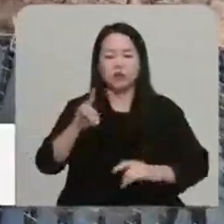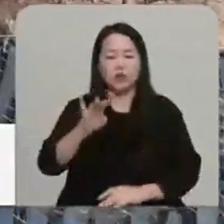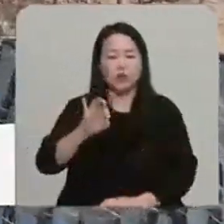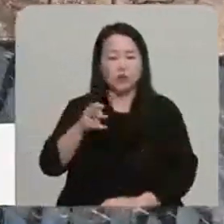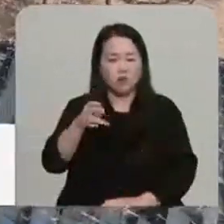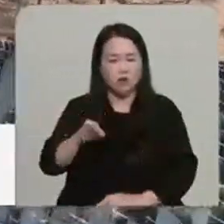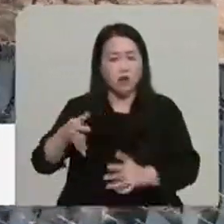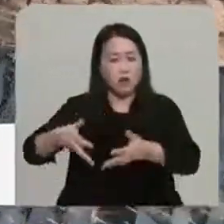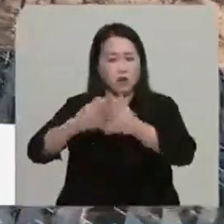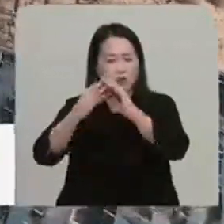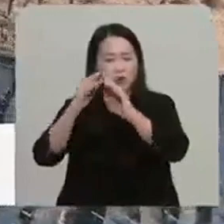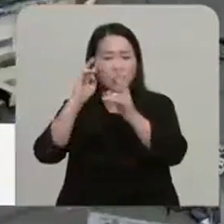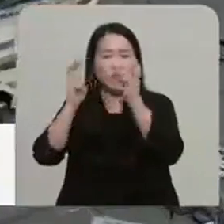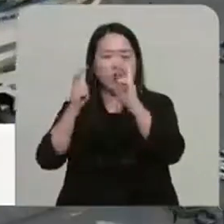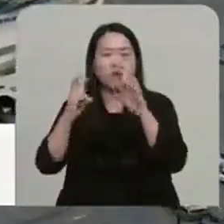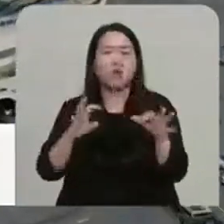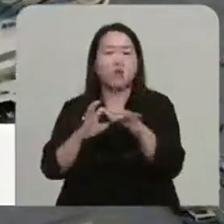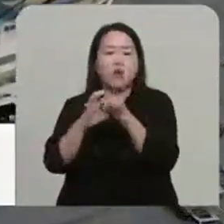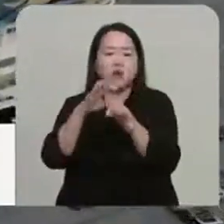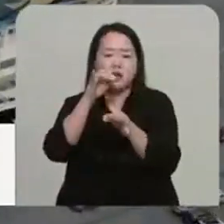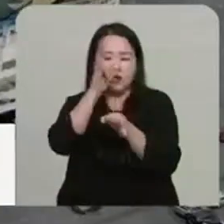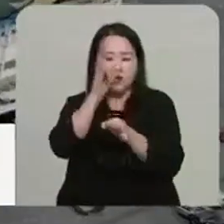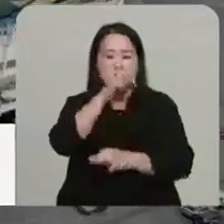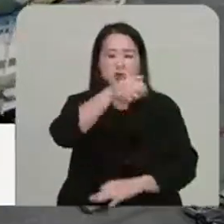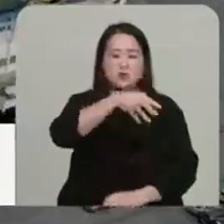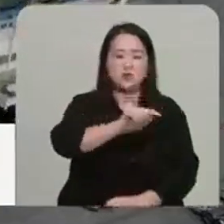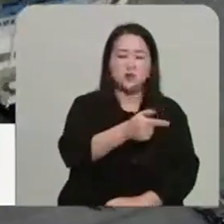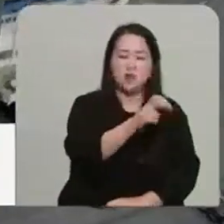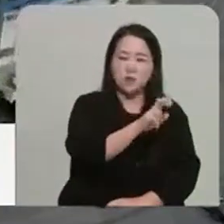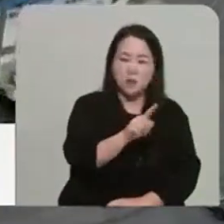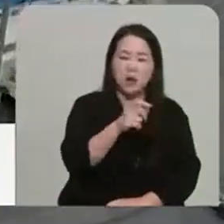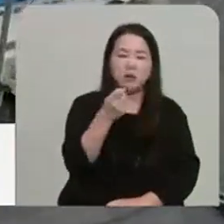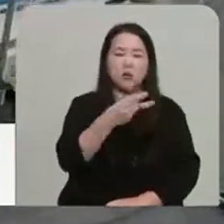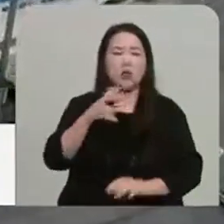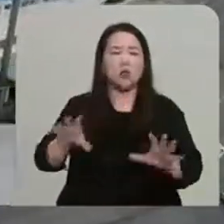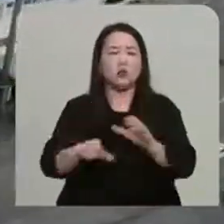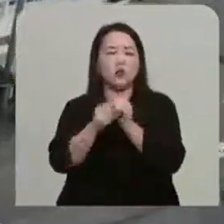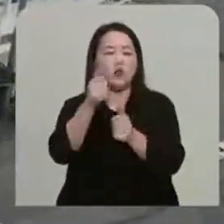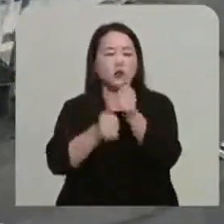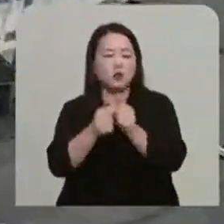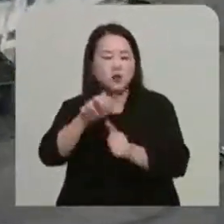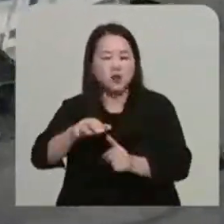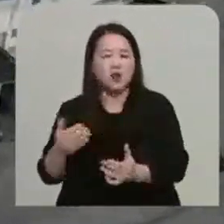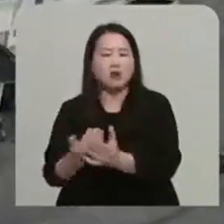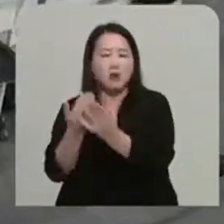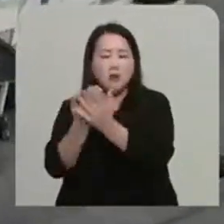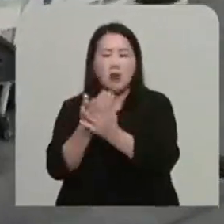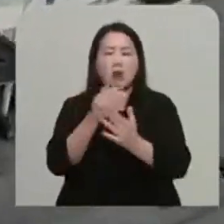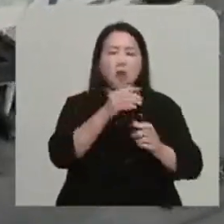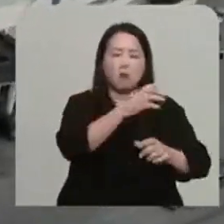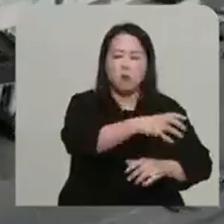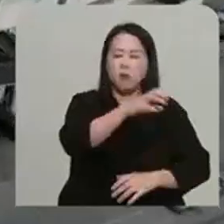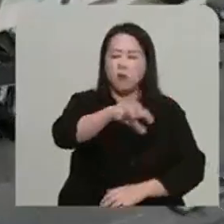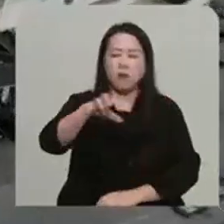대한방직 개발 재개발 재건축 등에 어떤 영향을 미칠지 관심이 쏠립니다.